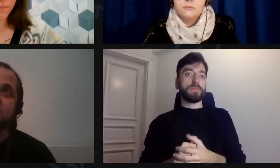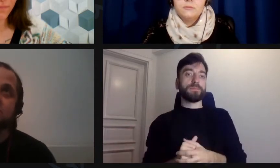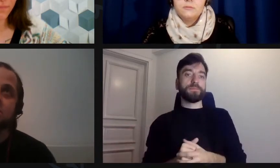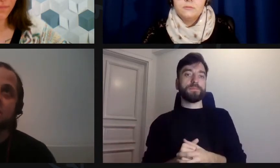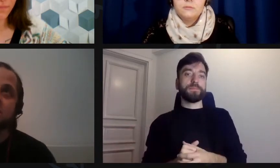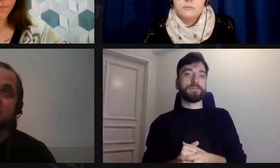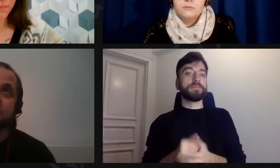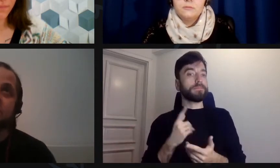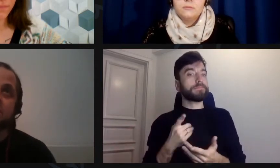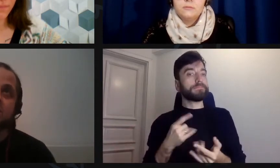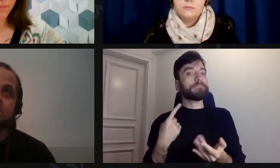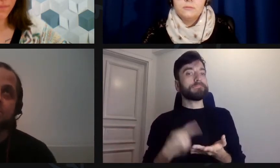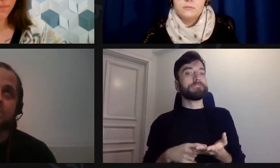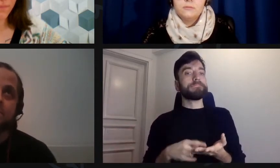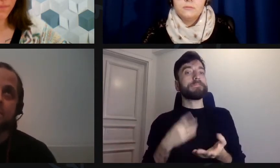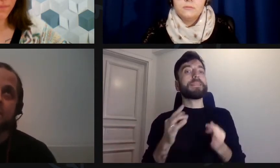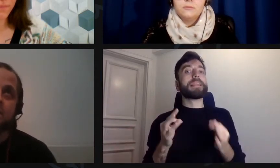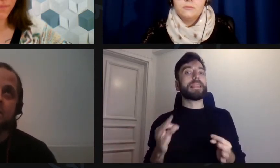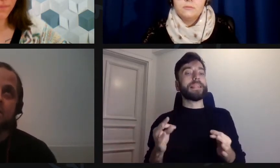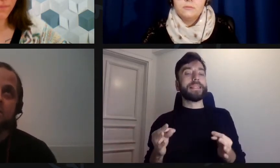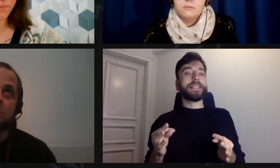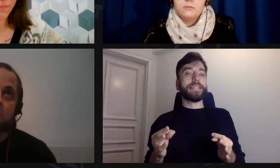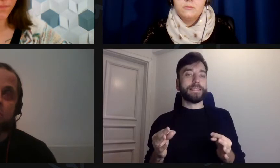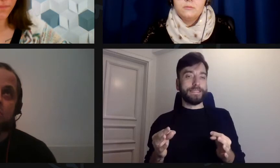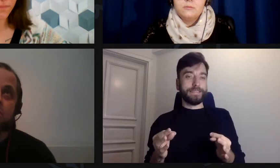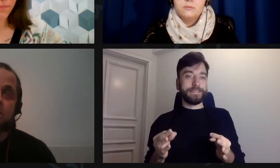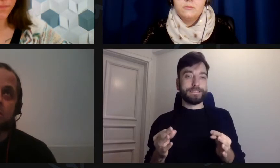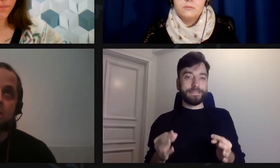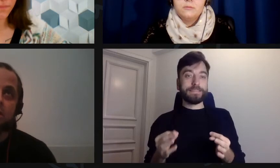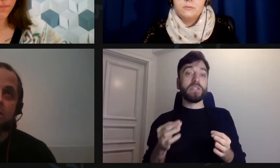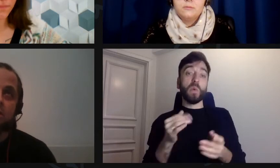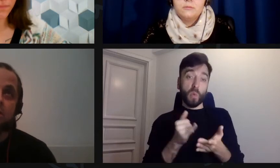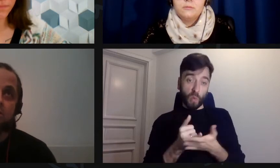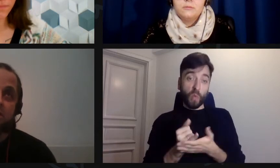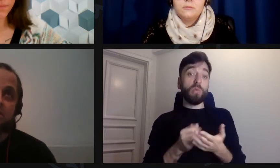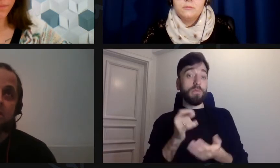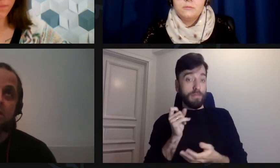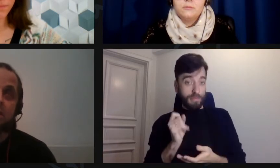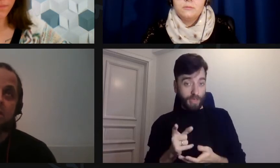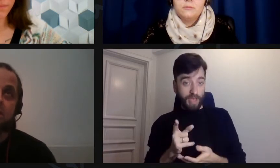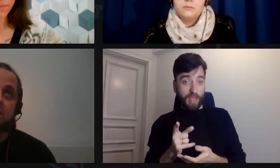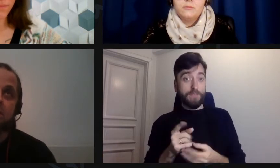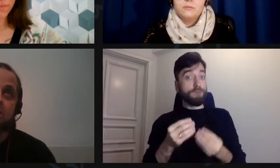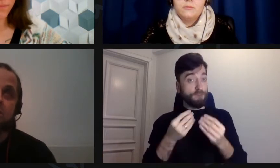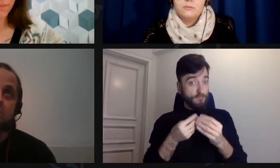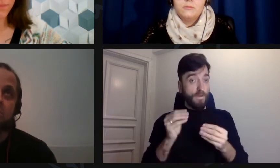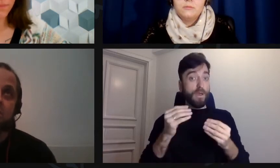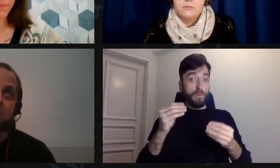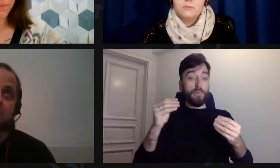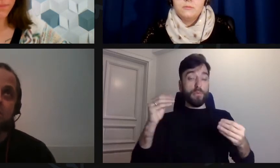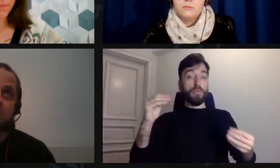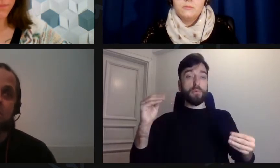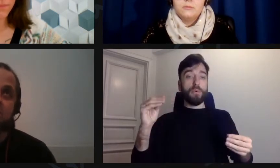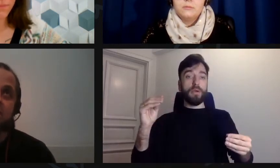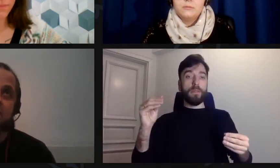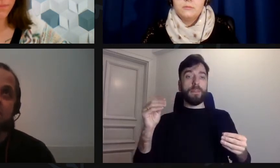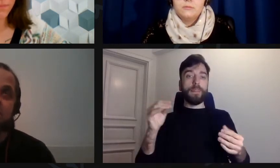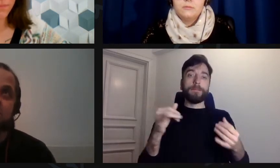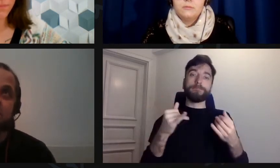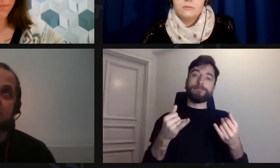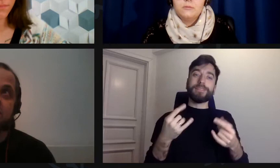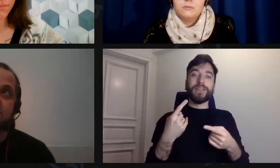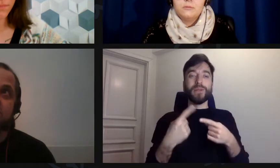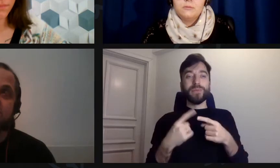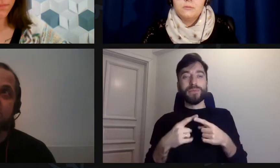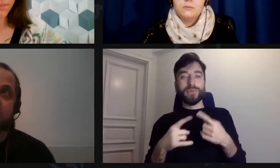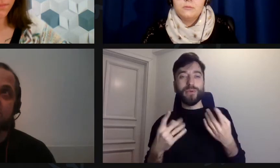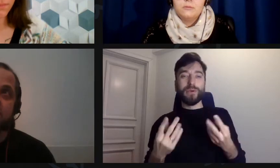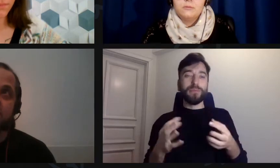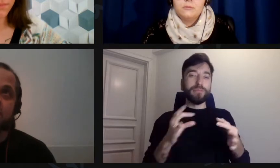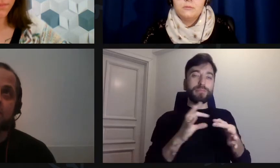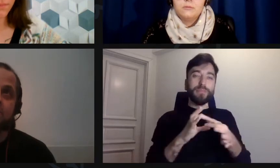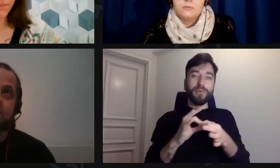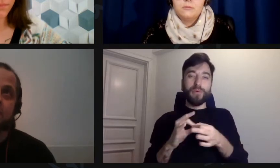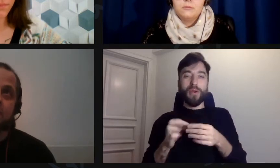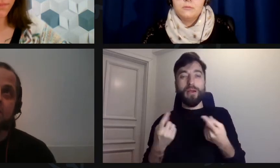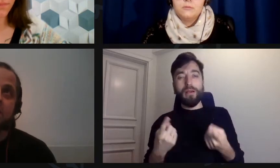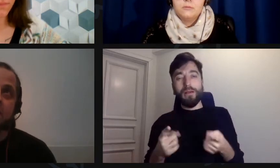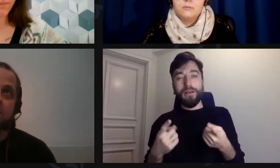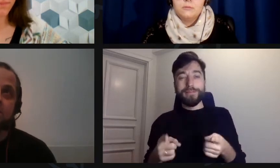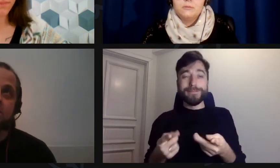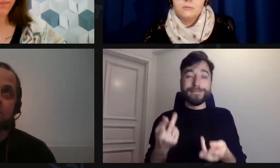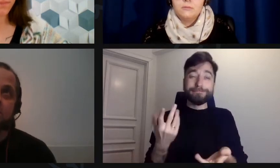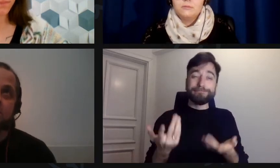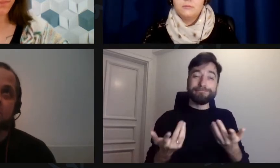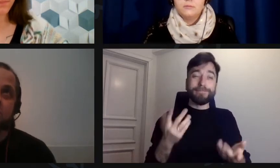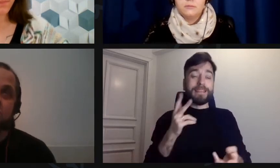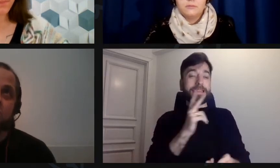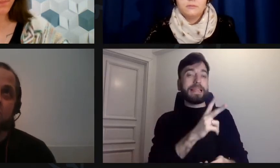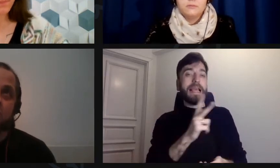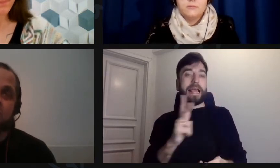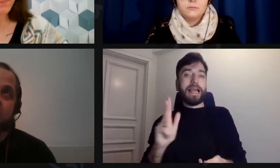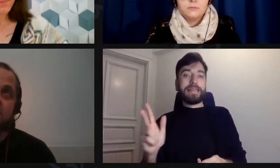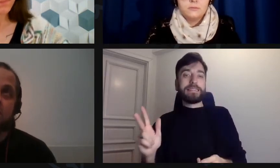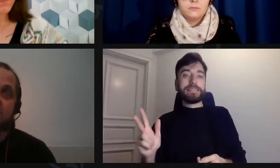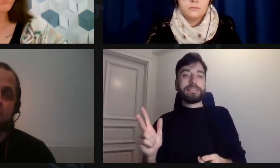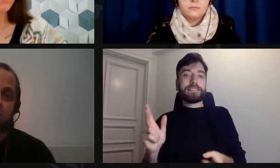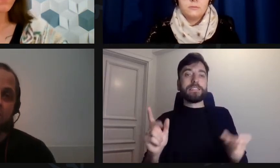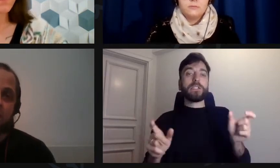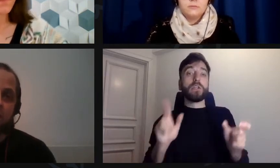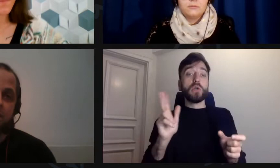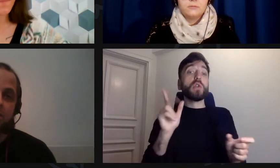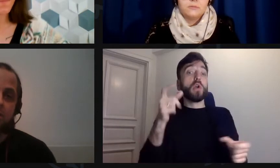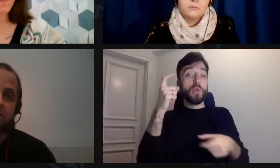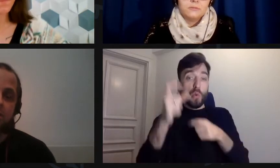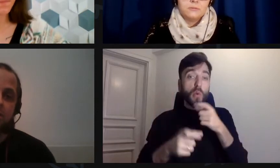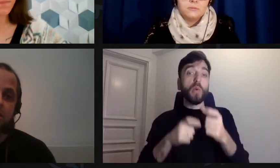To jest tak, że teraz są te kursy, jest ich coraz więcej, są trochę nieskoordynowane, trochę takie, że każdy w to już to robi i chce się podzielić,